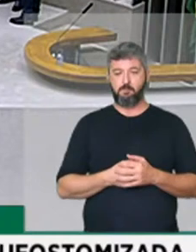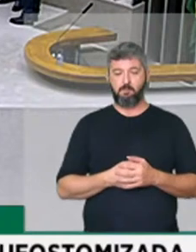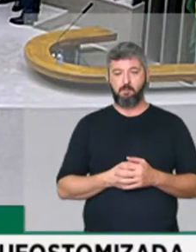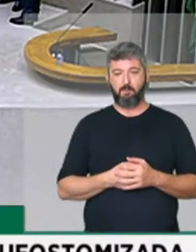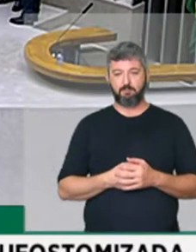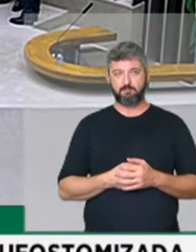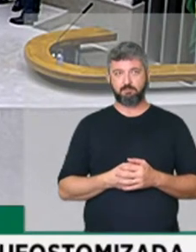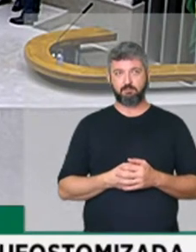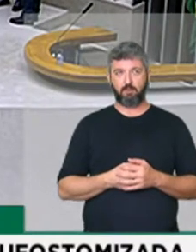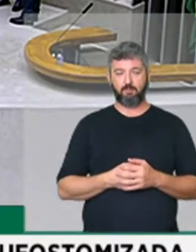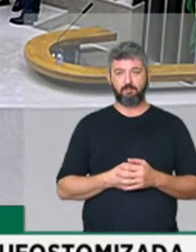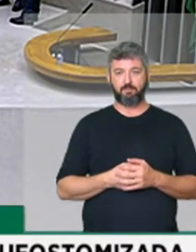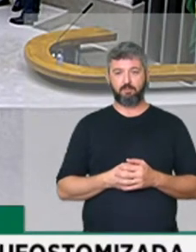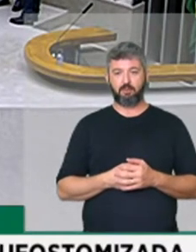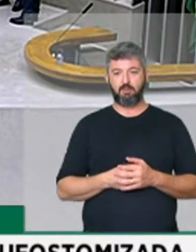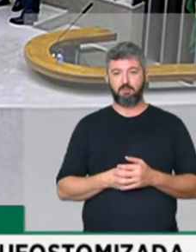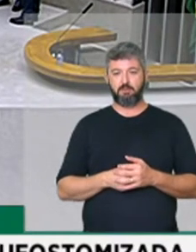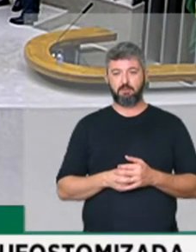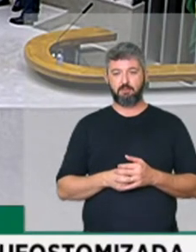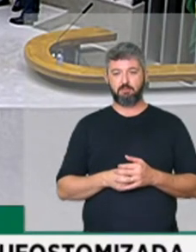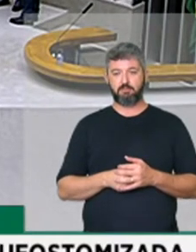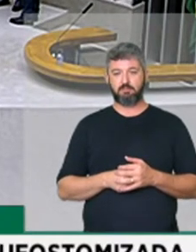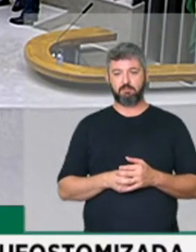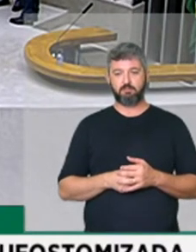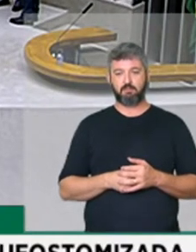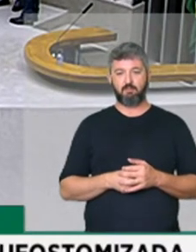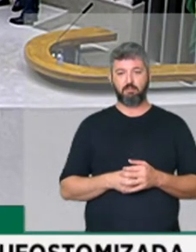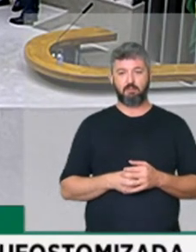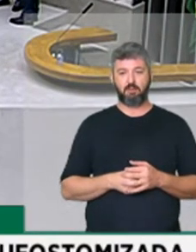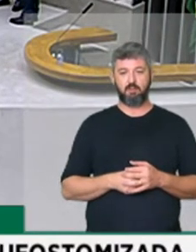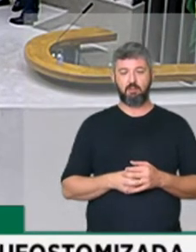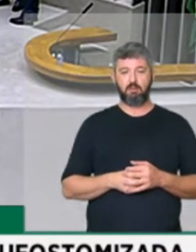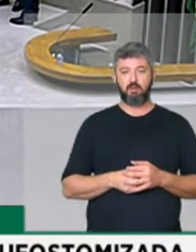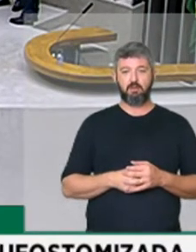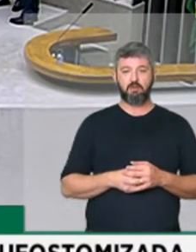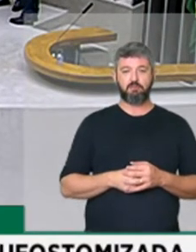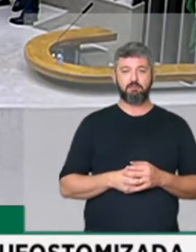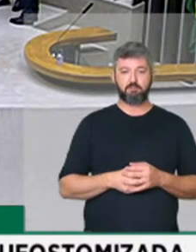NEUCIMAR FRAGA. -- [MARCIO SALEMA]: EM PAUTA O PROJETO DE LEI 5114/2019 QUE CRIA O DIA